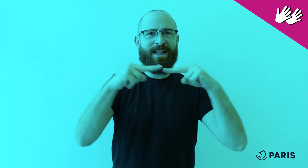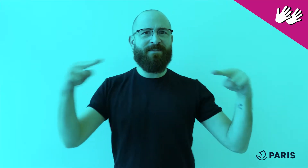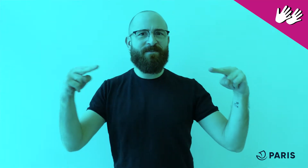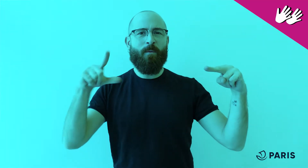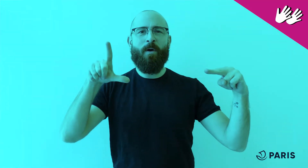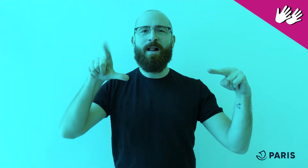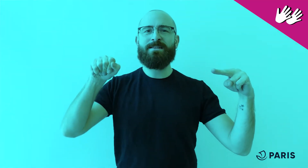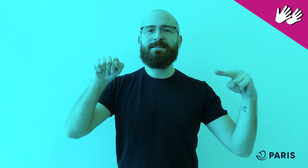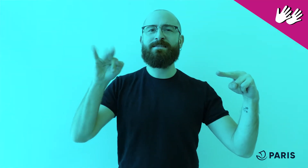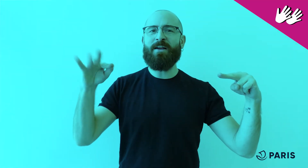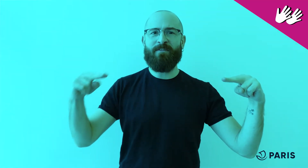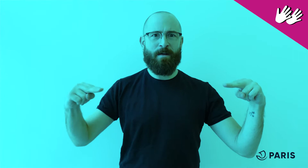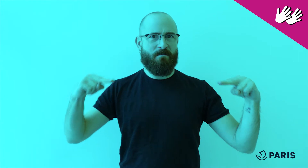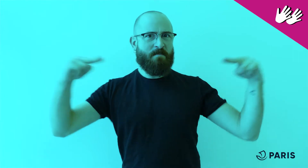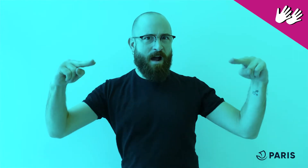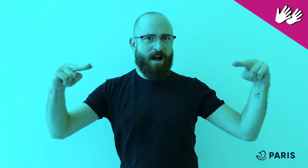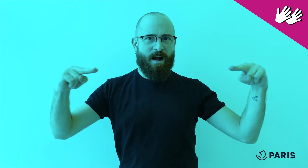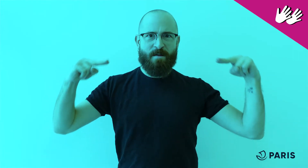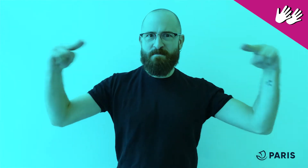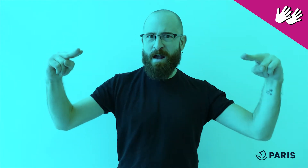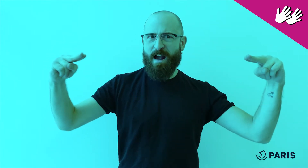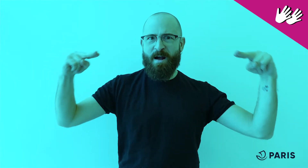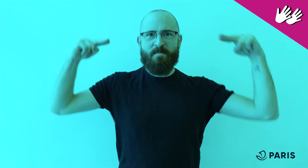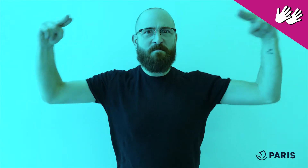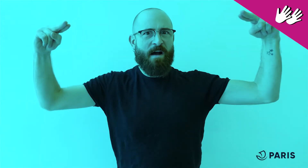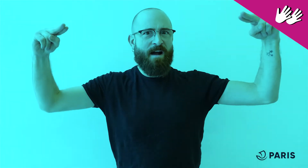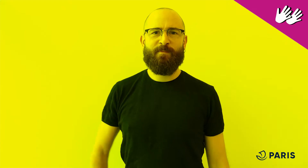Vous avez envie de progresser en LSF ?